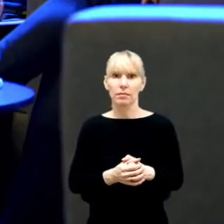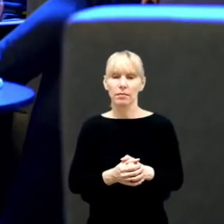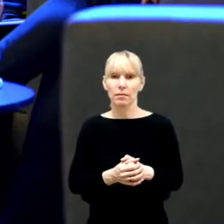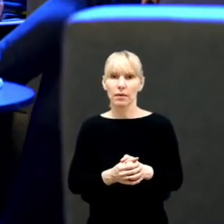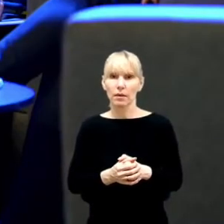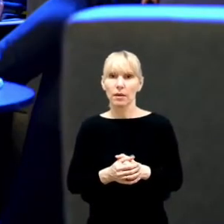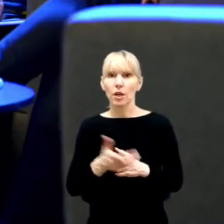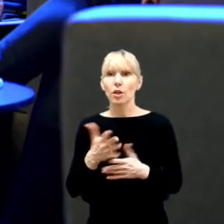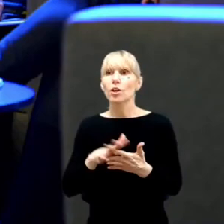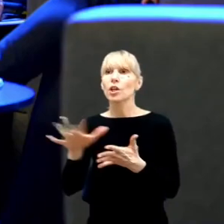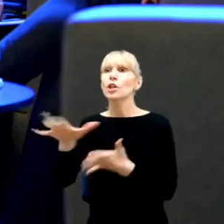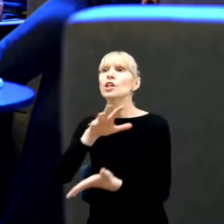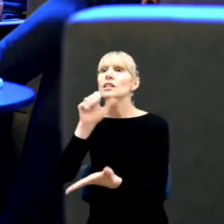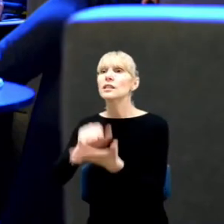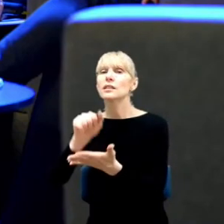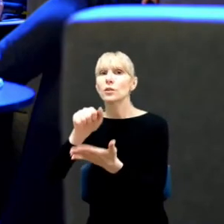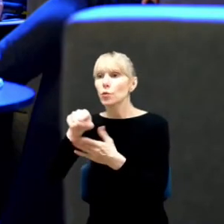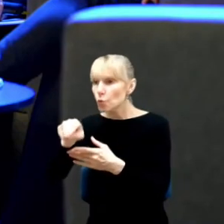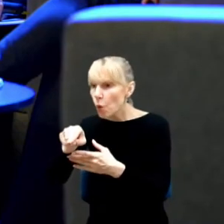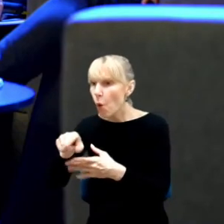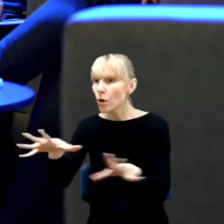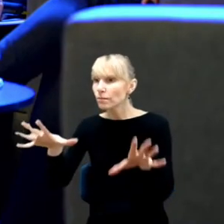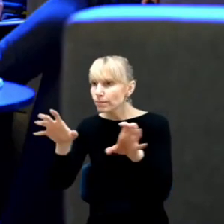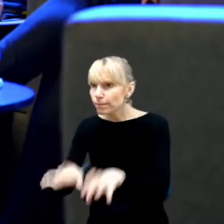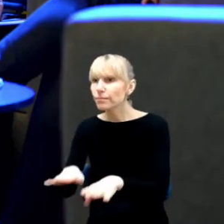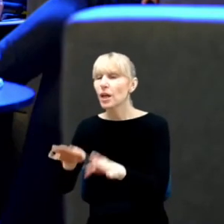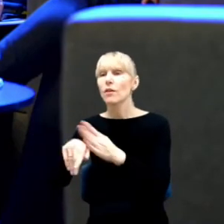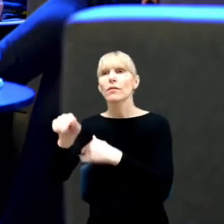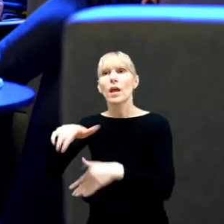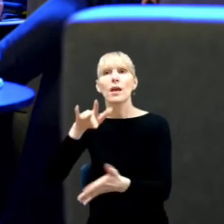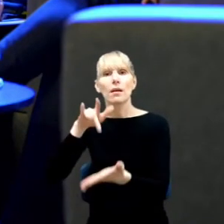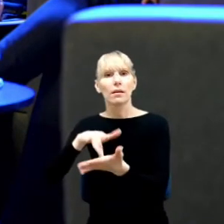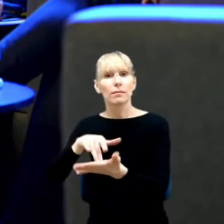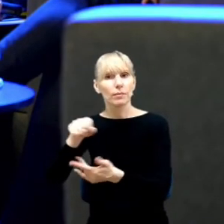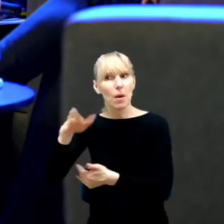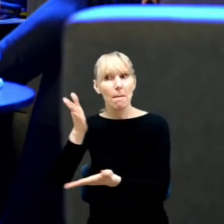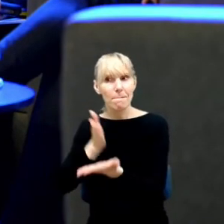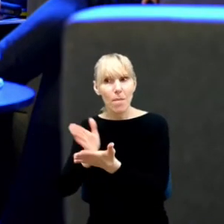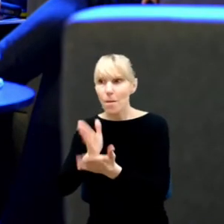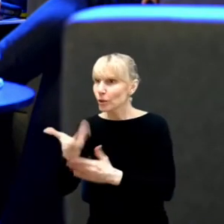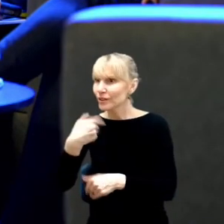co jest ważne, jeśli nie uzyskają pomocy. I w ten sposób gminy...